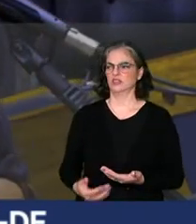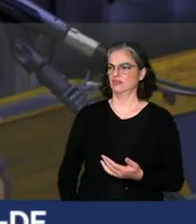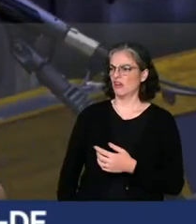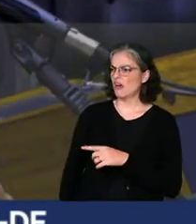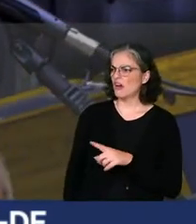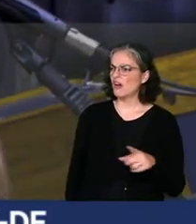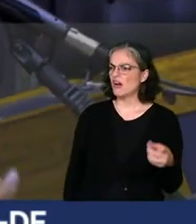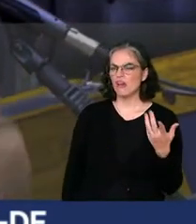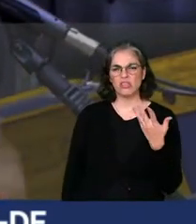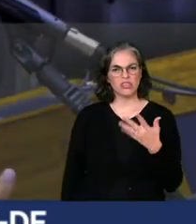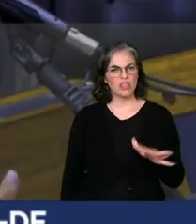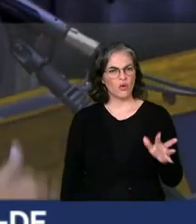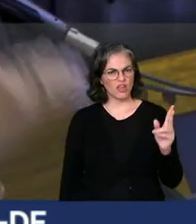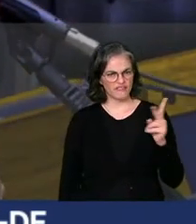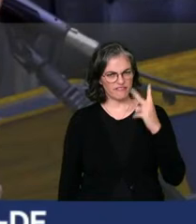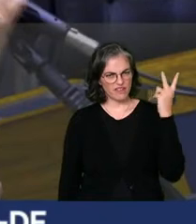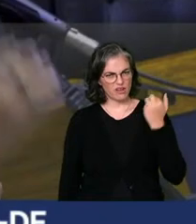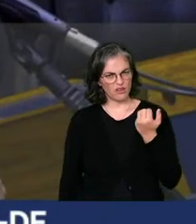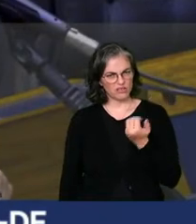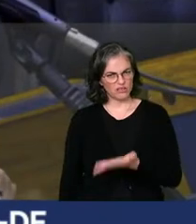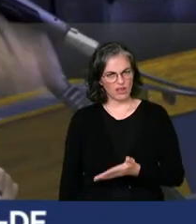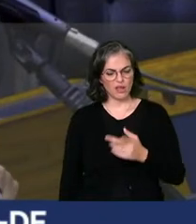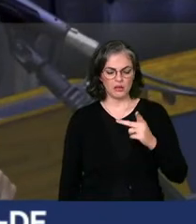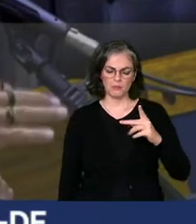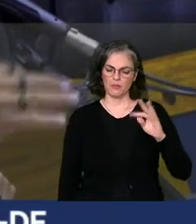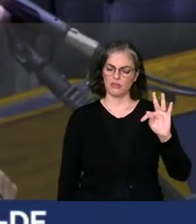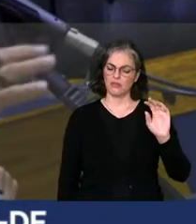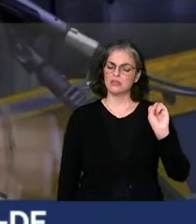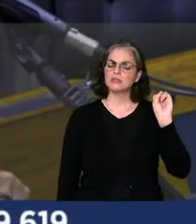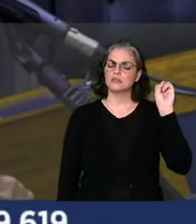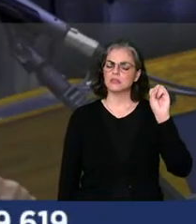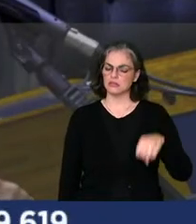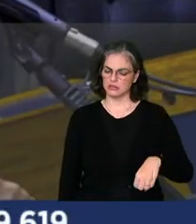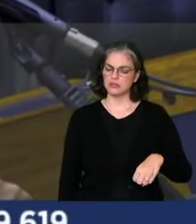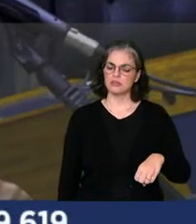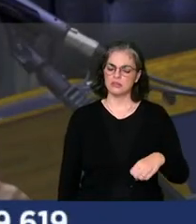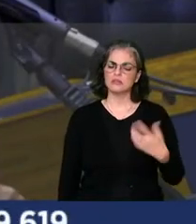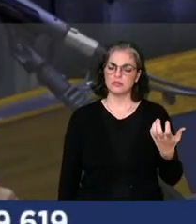ALGUÉM NÃO QUER VALORIZAR ESTES PROFISSIONAIS. PT É SIM É EMENDA PORQUE É SIM É VALORIZAÇÃO DOS